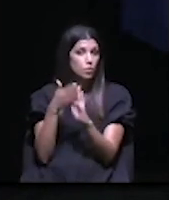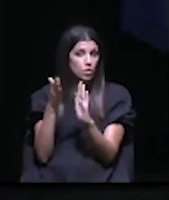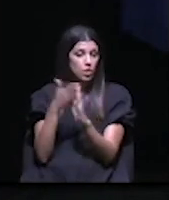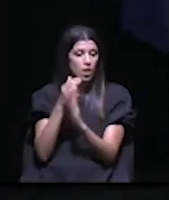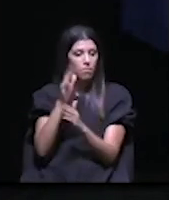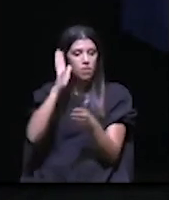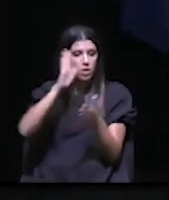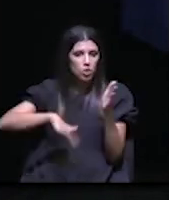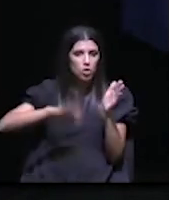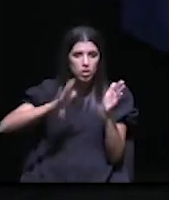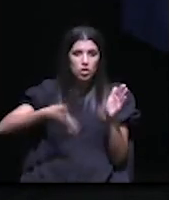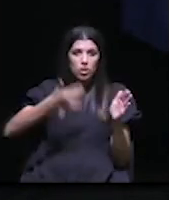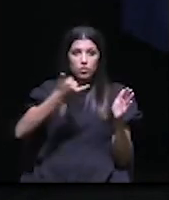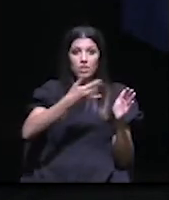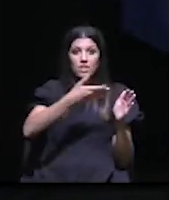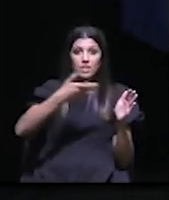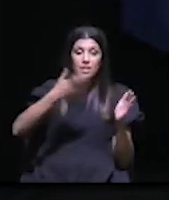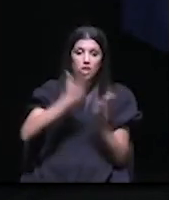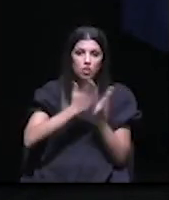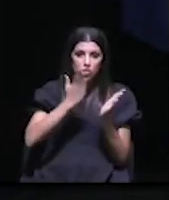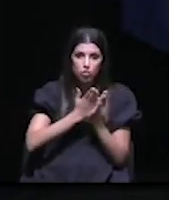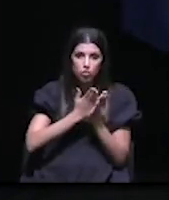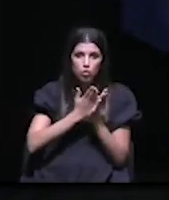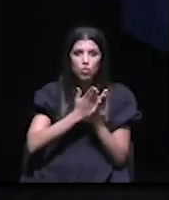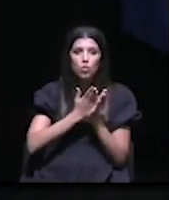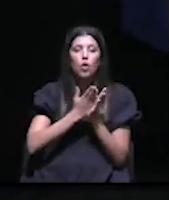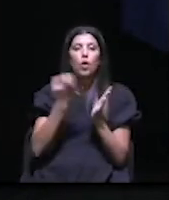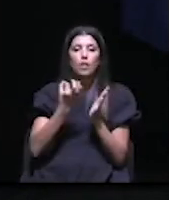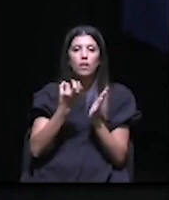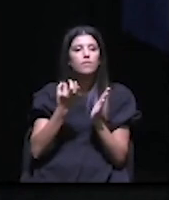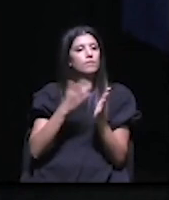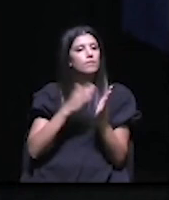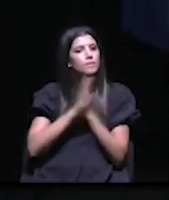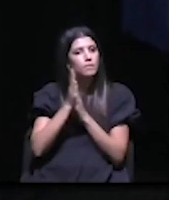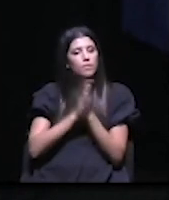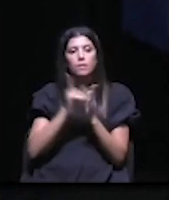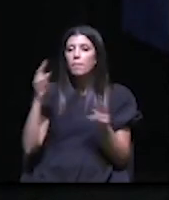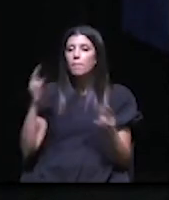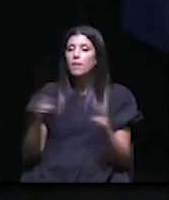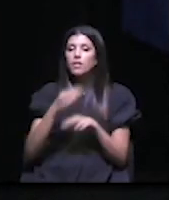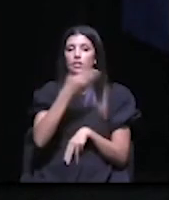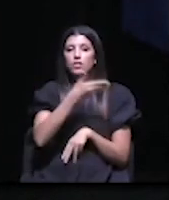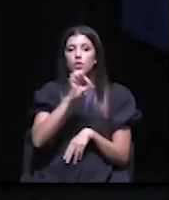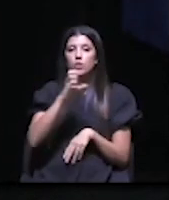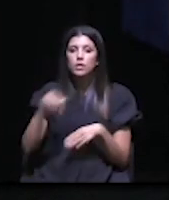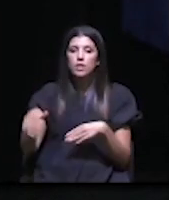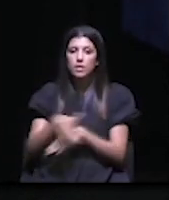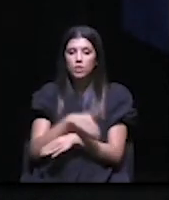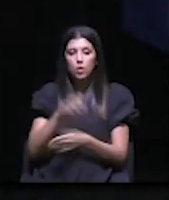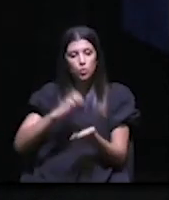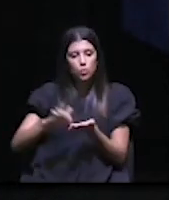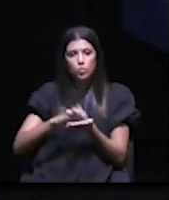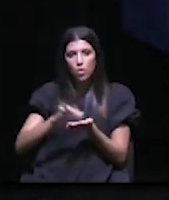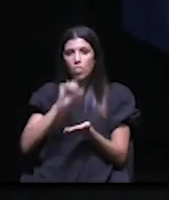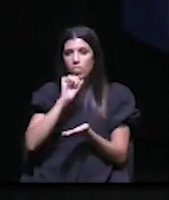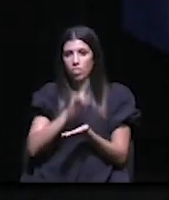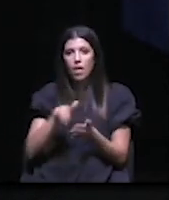onde já 217 escolas foram beneficiadas, ou em Paris, onde já 180 ruas foram pedonalizadas, permitindo que as crianças